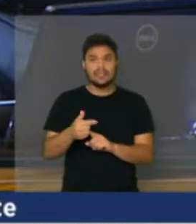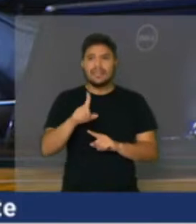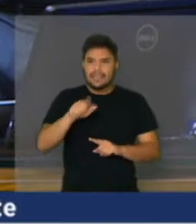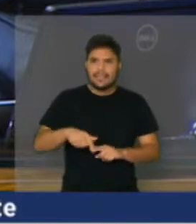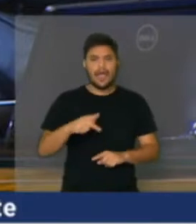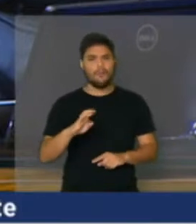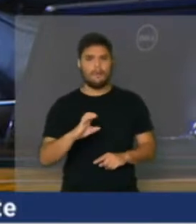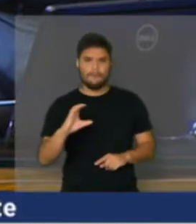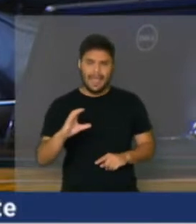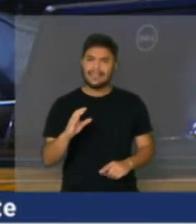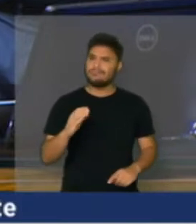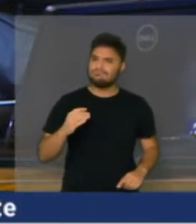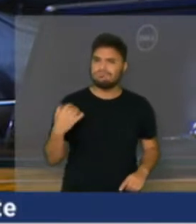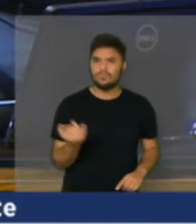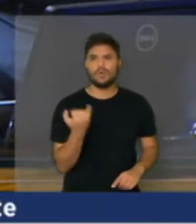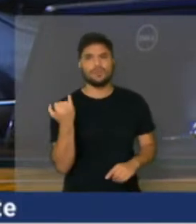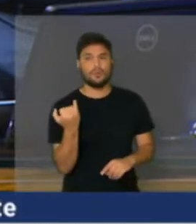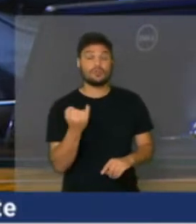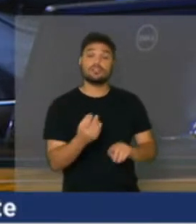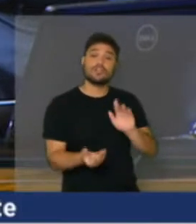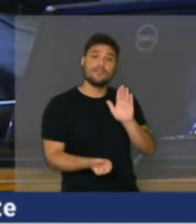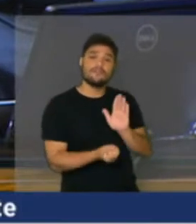FUNDAMENTAL FUNDAMENTAL, QUE ESTABELECE QUE QUALQUER NOVA OBRIGAÇÃO REPASSADA PARA OS MUNICÍPIOS PRECISAM ESTAR